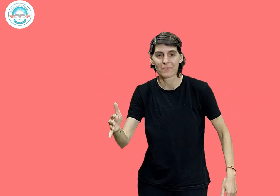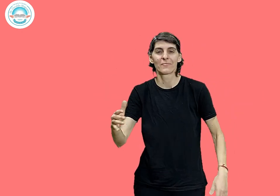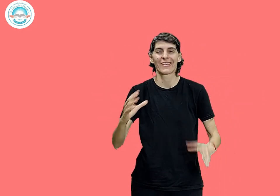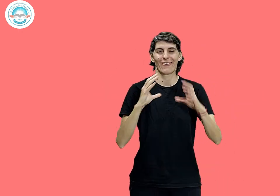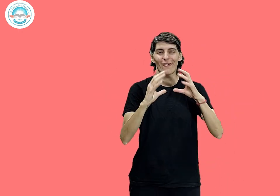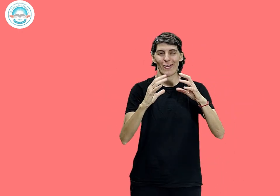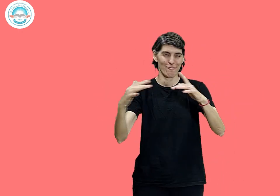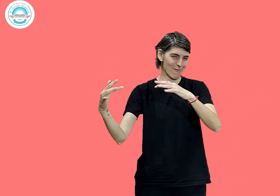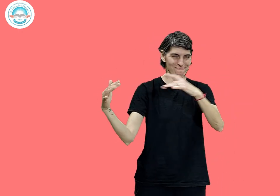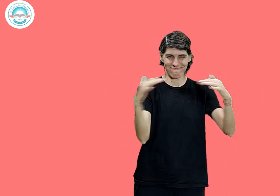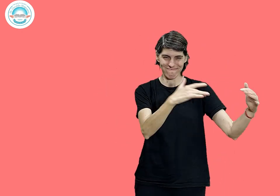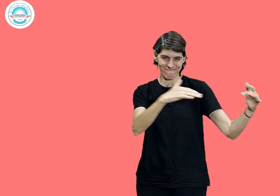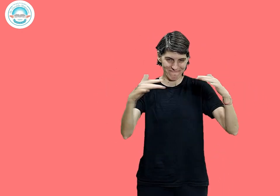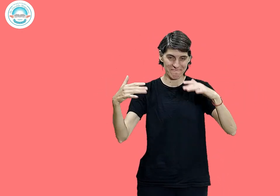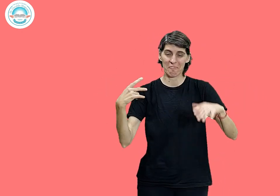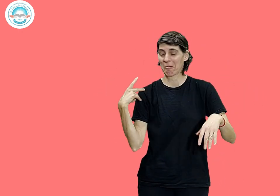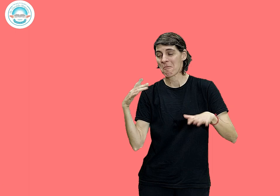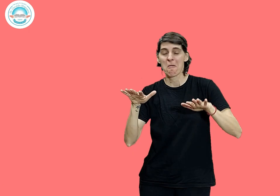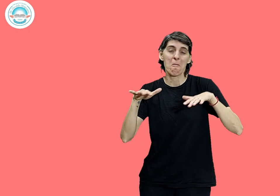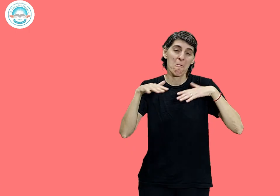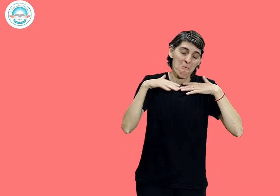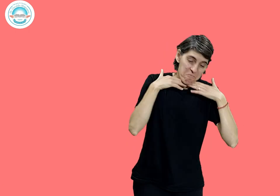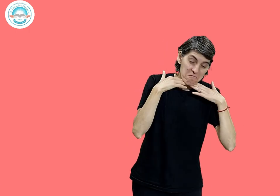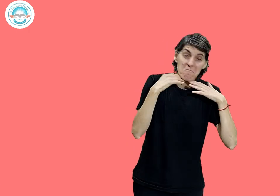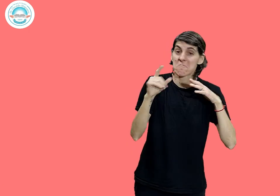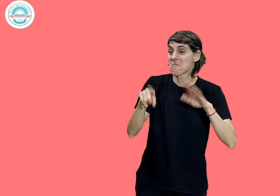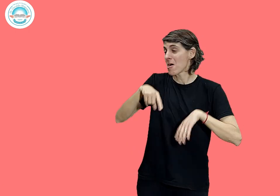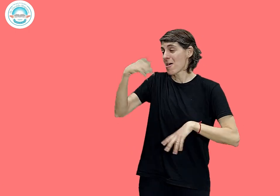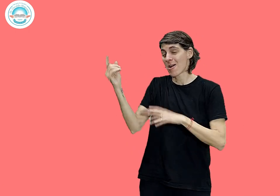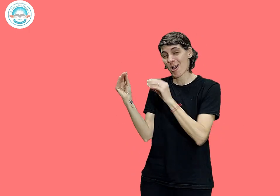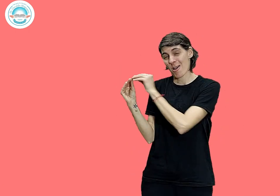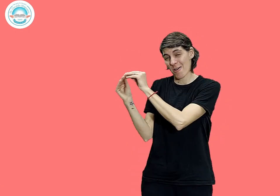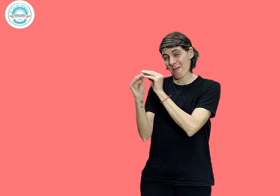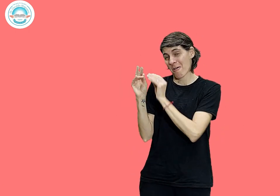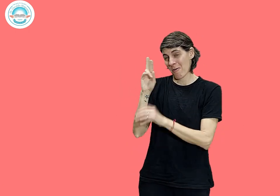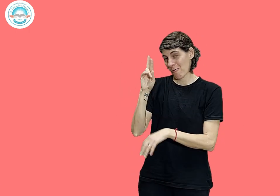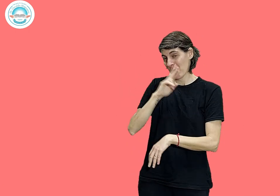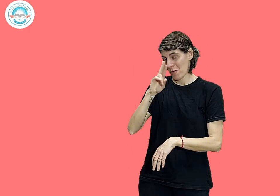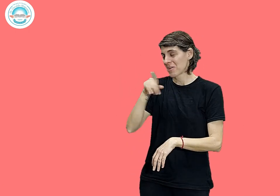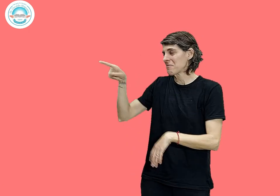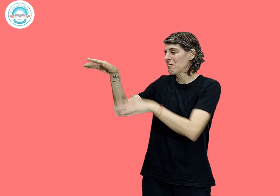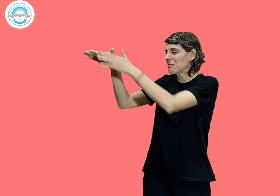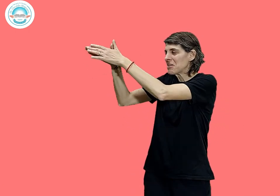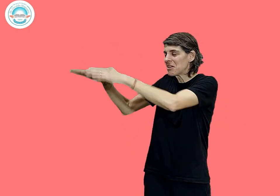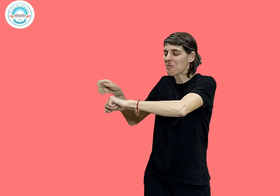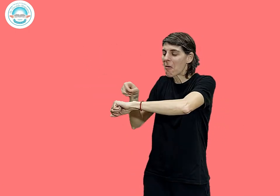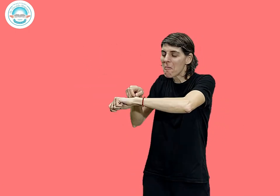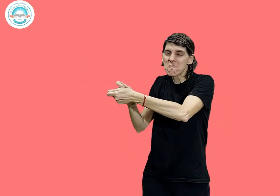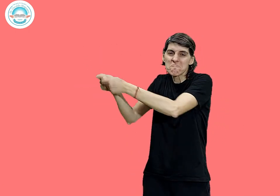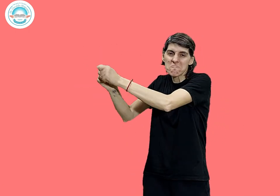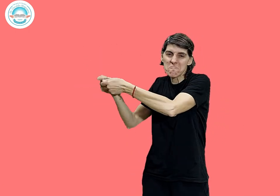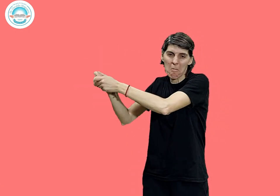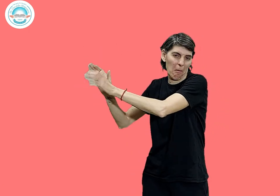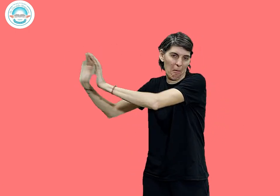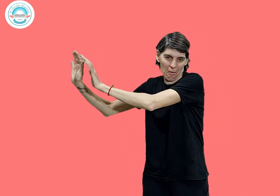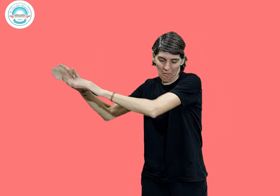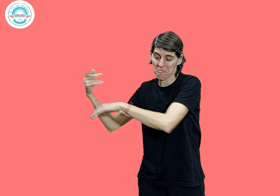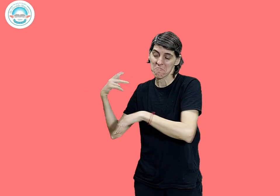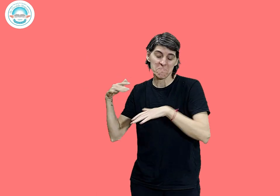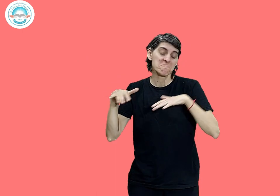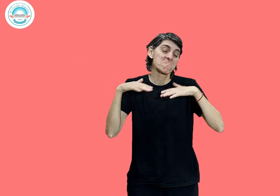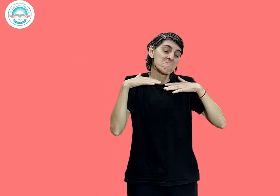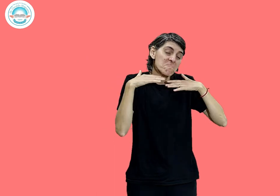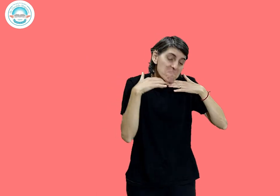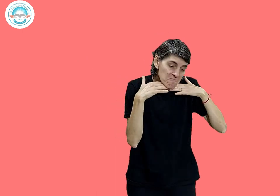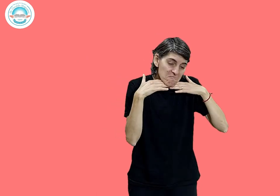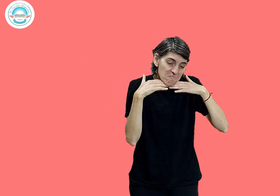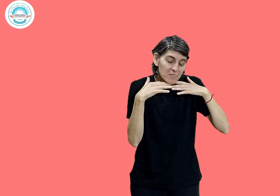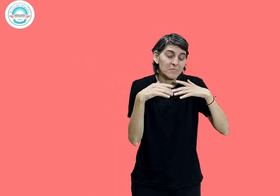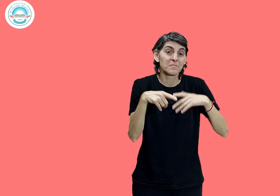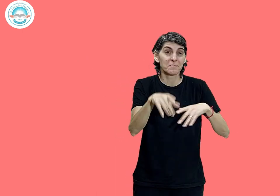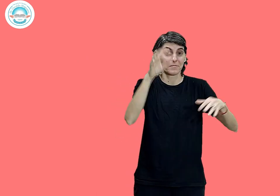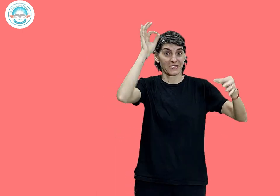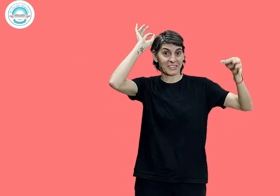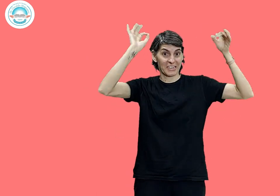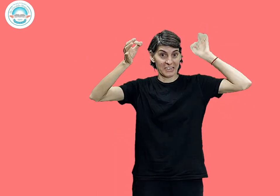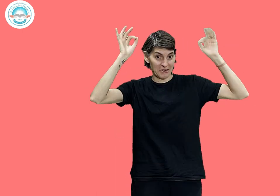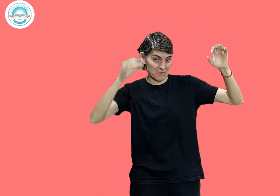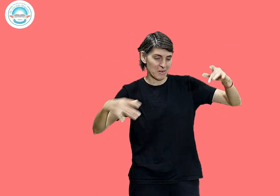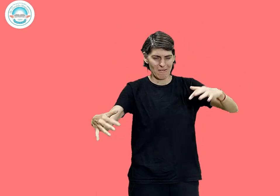fútbol mientras las demás chicas hacían pulseritas en el quincho.